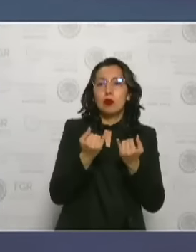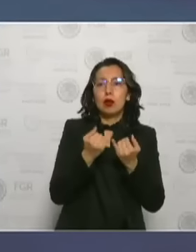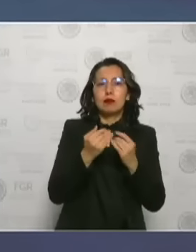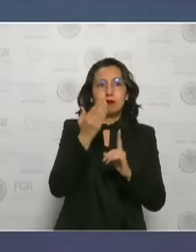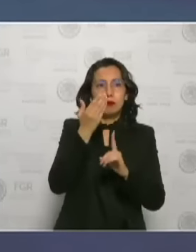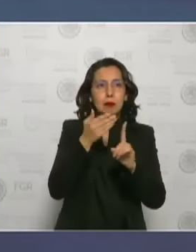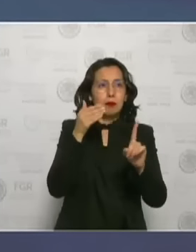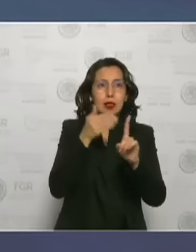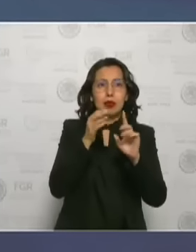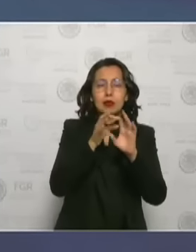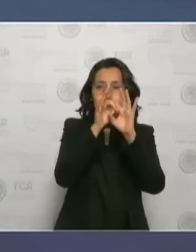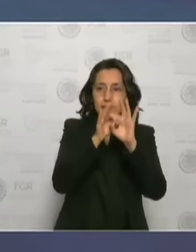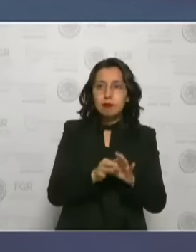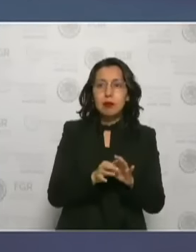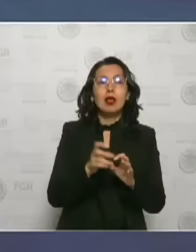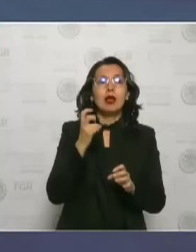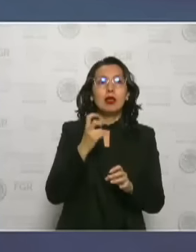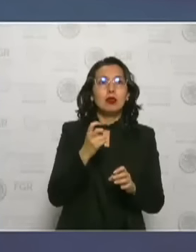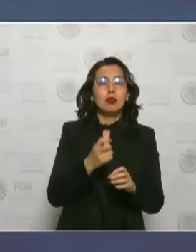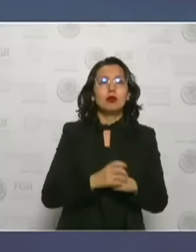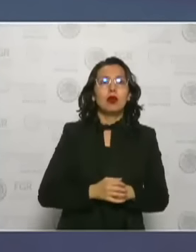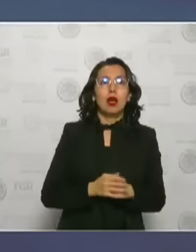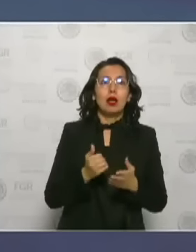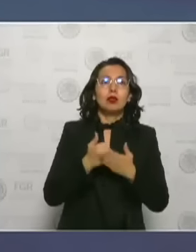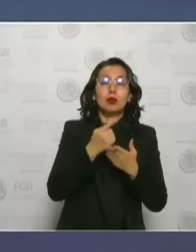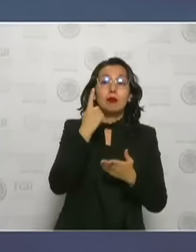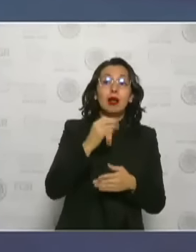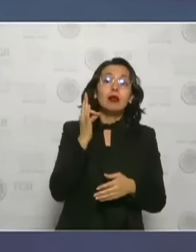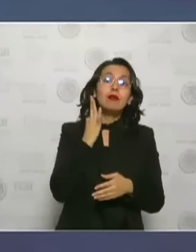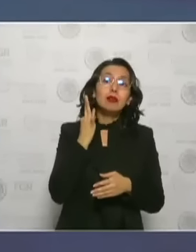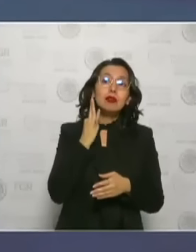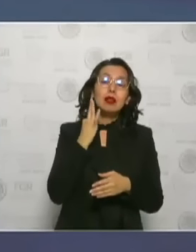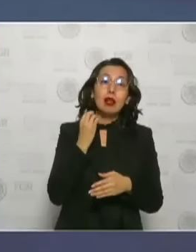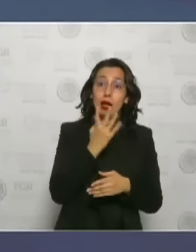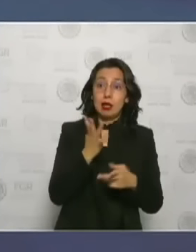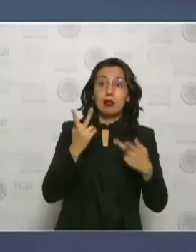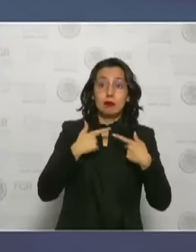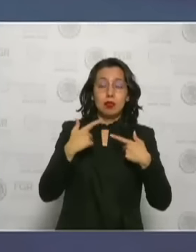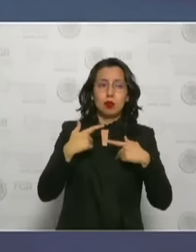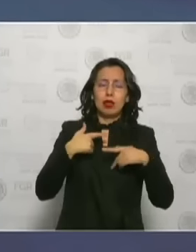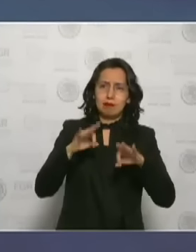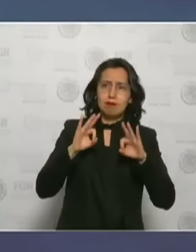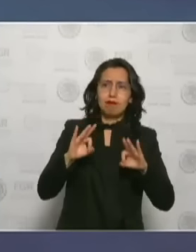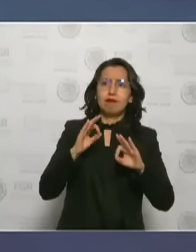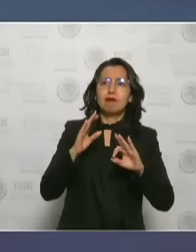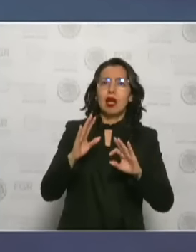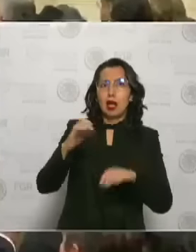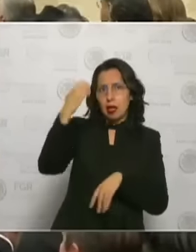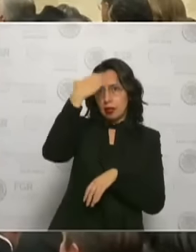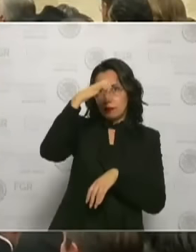de certificación garantizará que la fiscalía cuente con personal especializado y actualizado